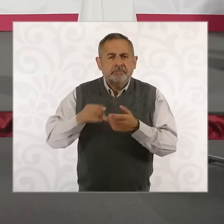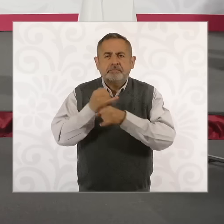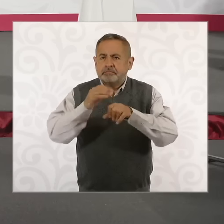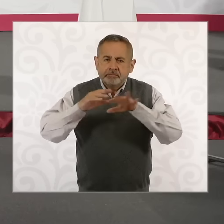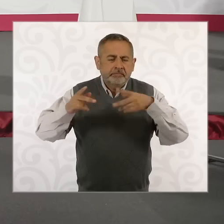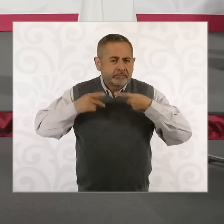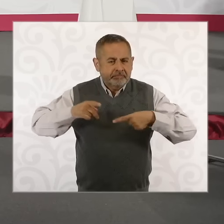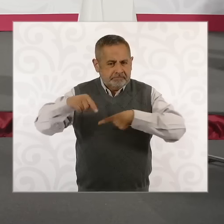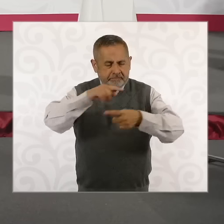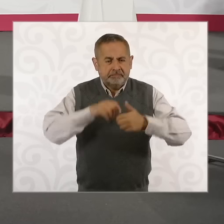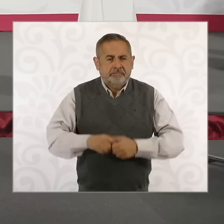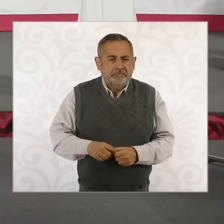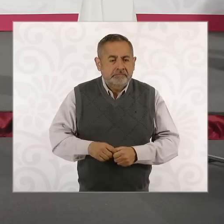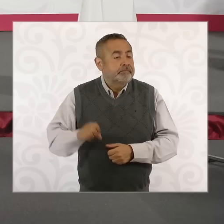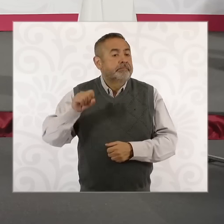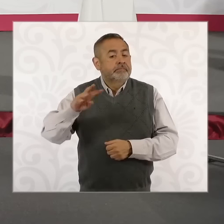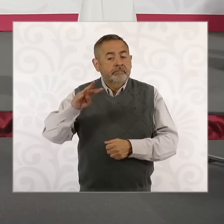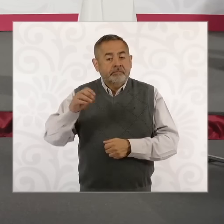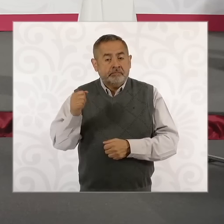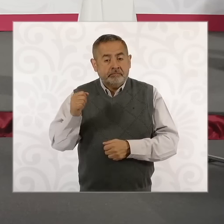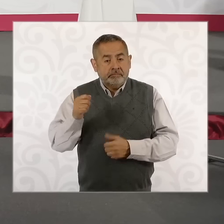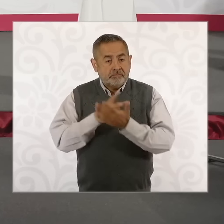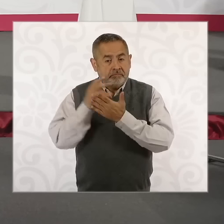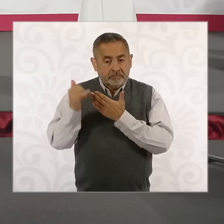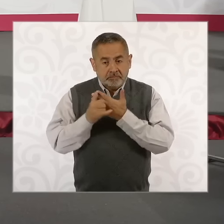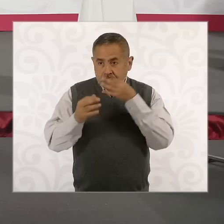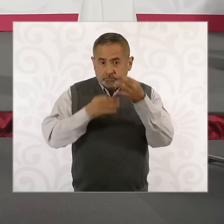El 19 de septiembre ya habíamos publicado el proyecto de convocatoria, que es el parte del